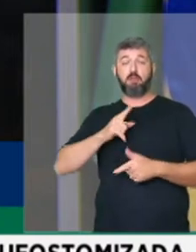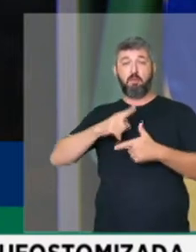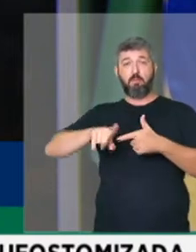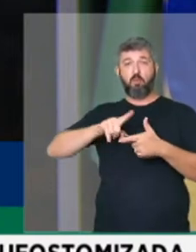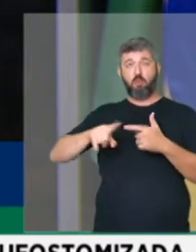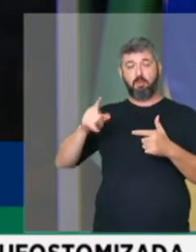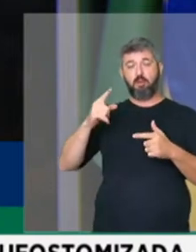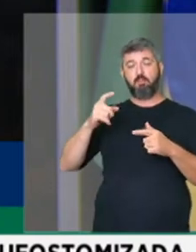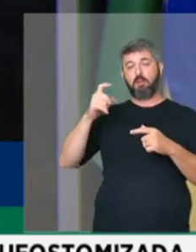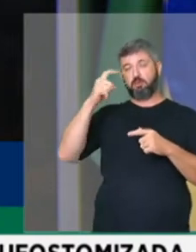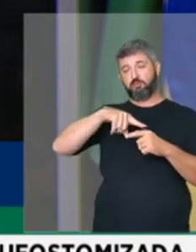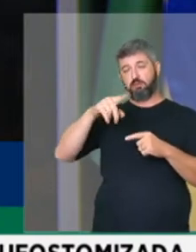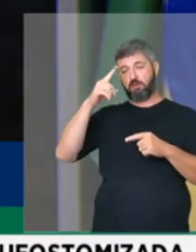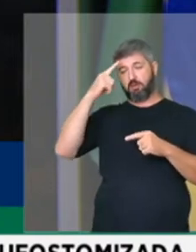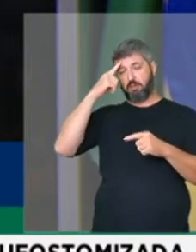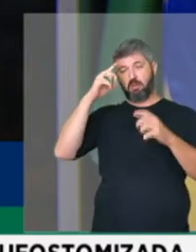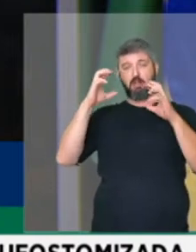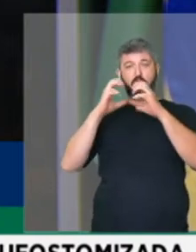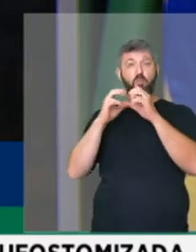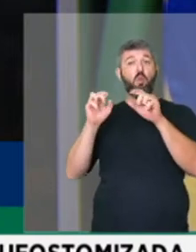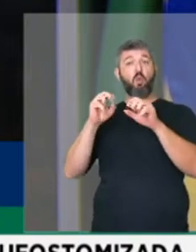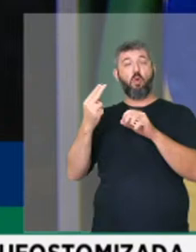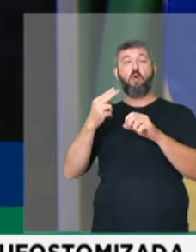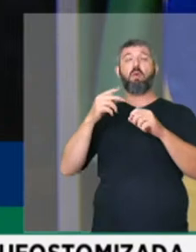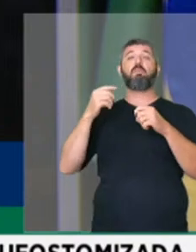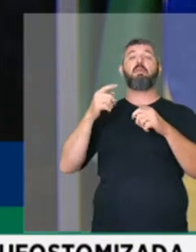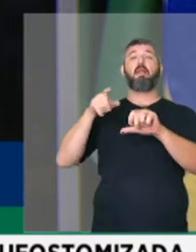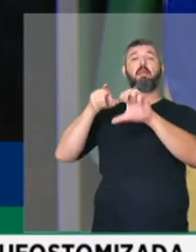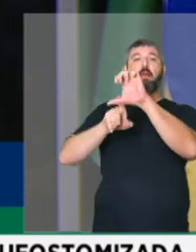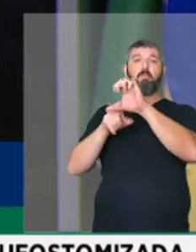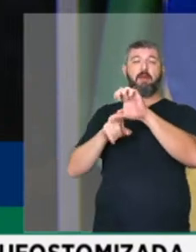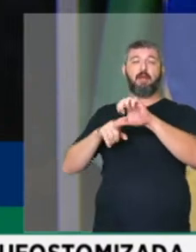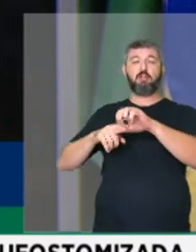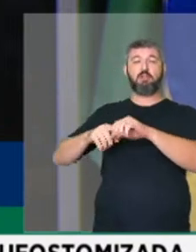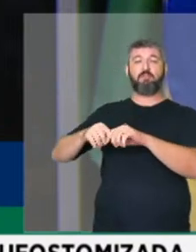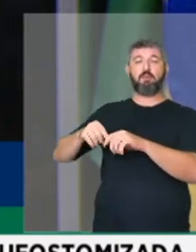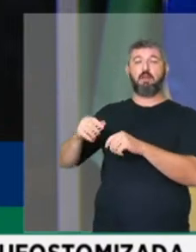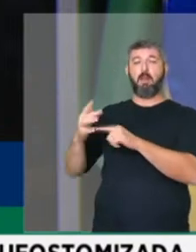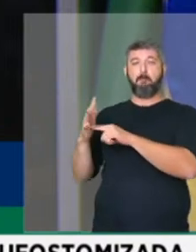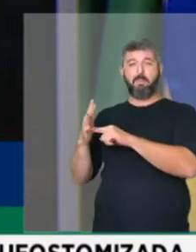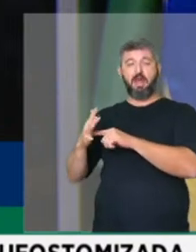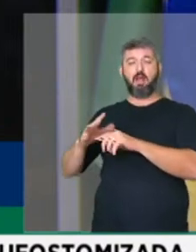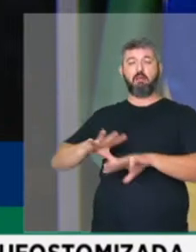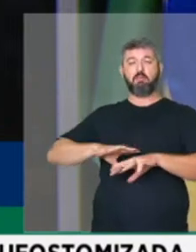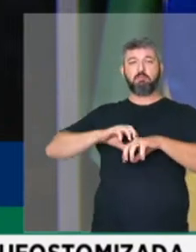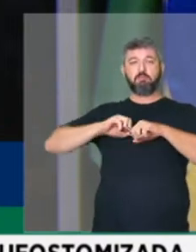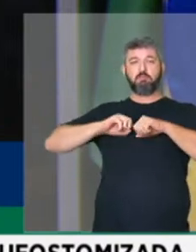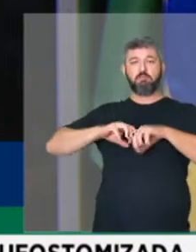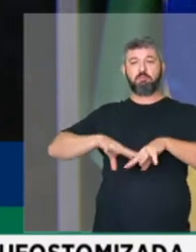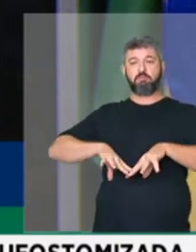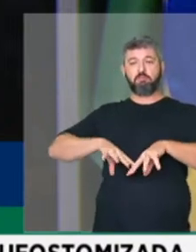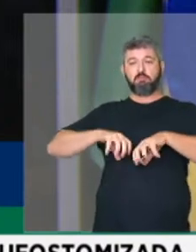GRUPO DE ESPECIALISTAS DA ACADEMIA BRASILEIRA DE OTORRINOLARINGOLOGIA PEDIÁTRICA E DA SOCIEDADE BRASILEIRA DE PEDIATRIA ESTABELECEU CONSENSO CLÍNICO